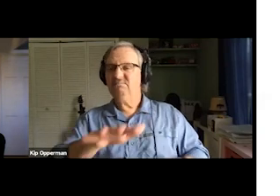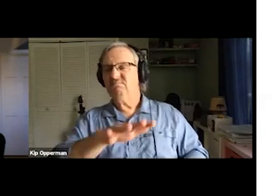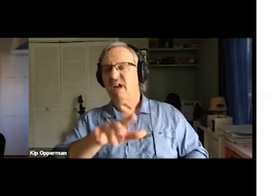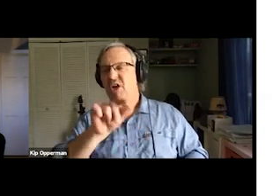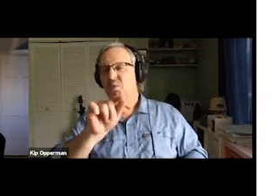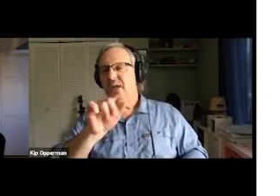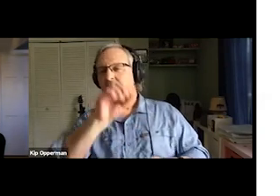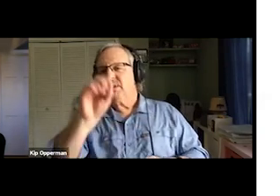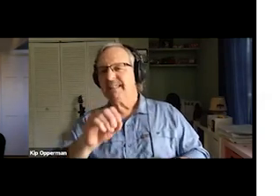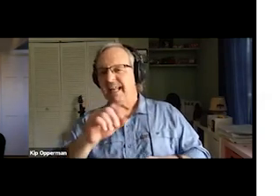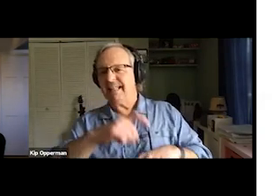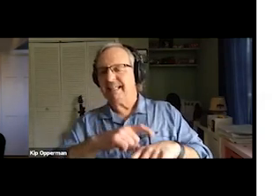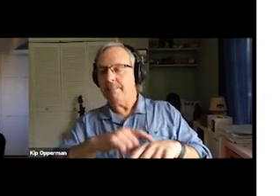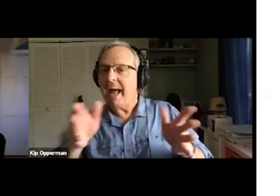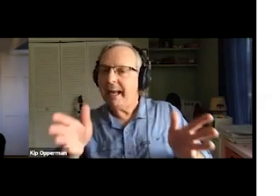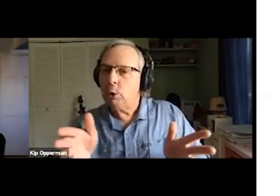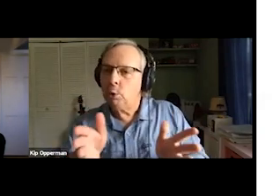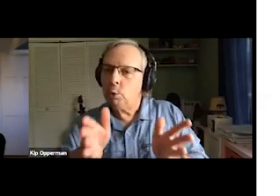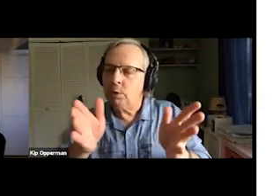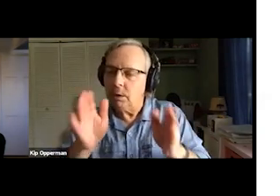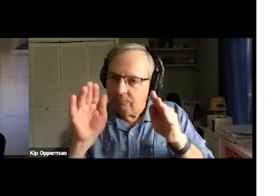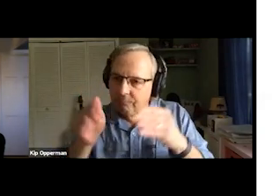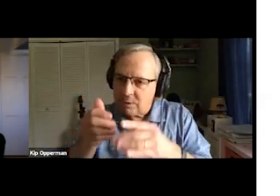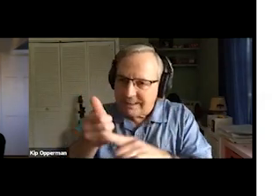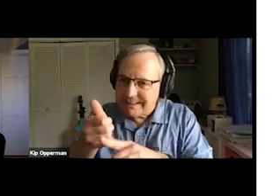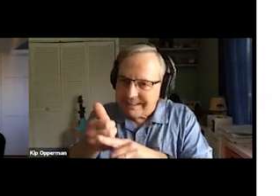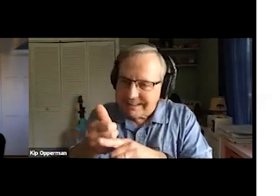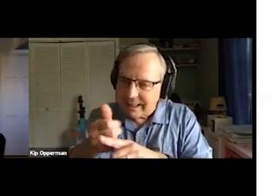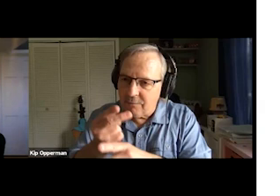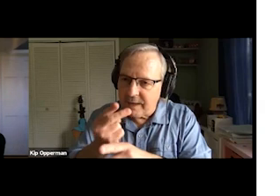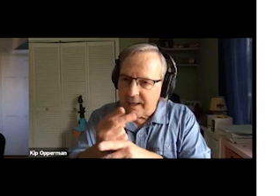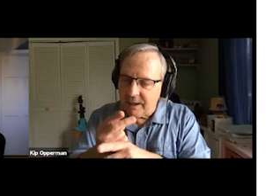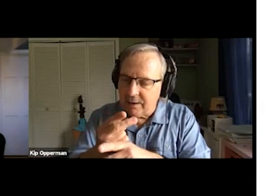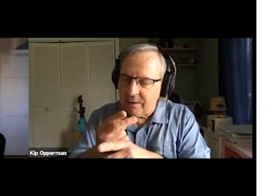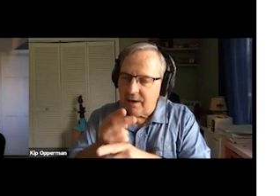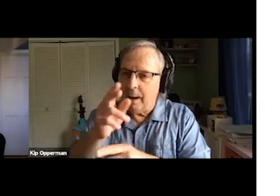realmente animo a las personas a centrarse en el cuidado personal como parte de esa conversación.